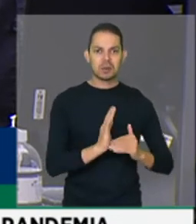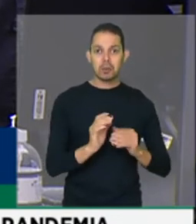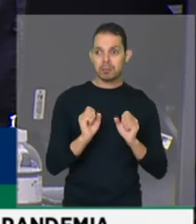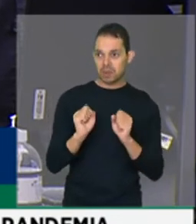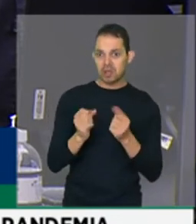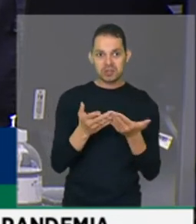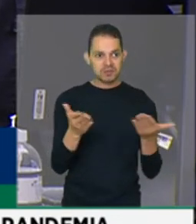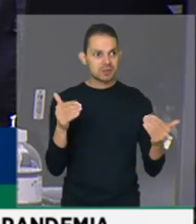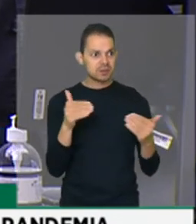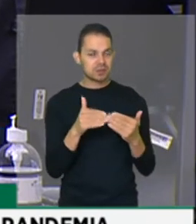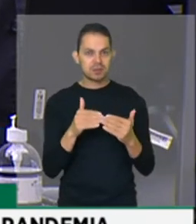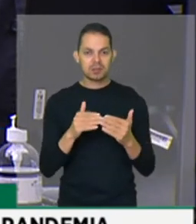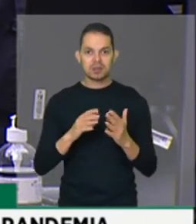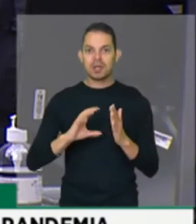[DEPUTADO]: A MINORIA LHE APÓIA, PRESIDENTE, DE